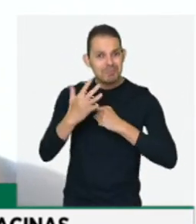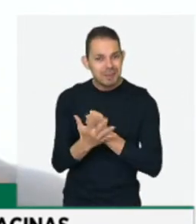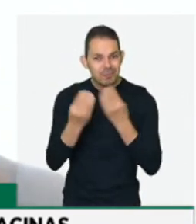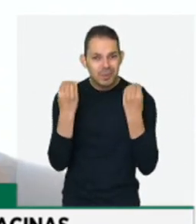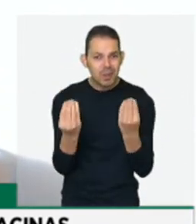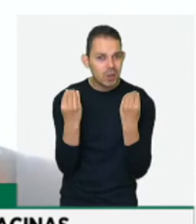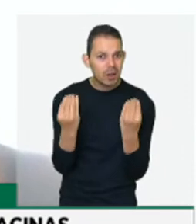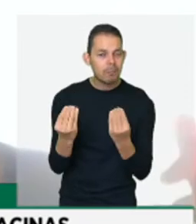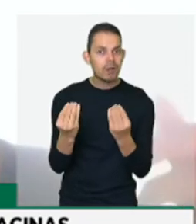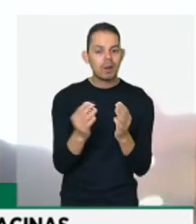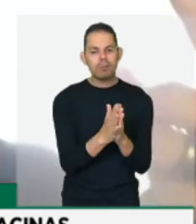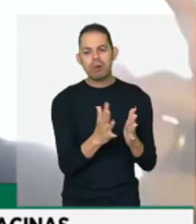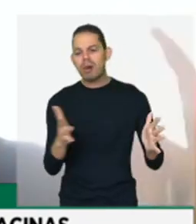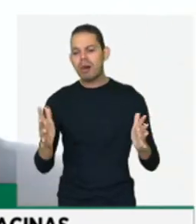TEVE DURANTE A PANDEMIA MAIS